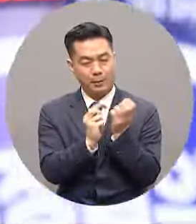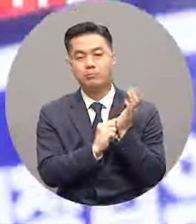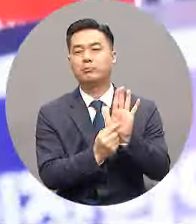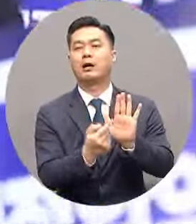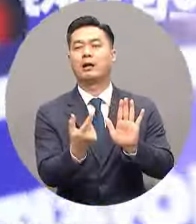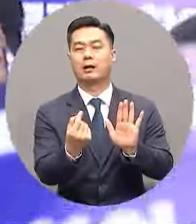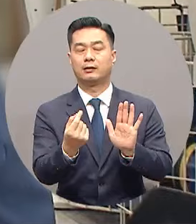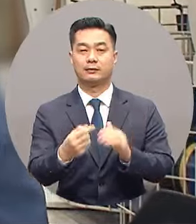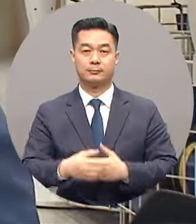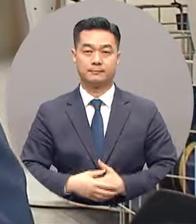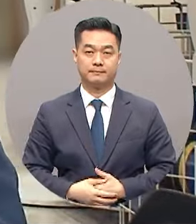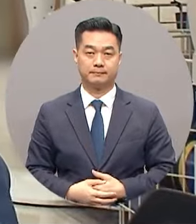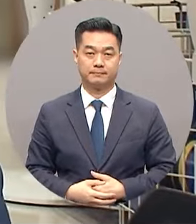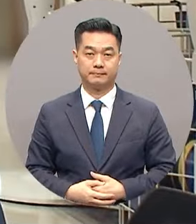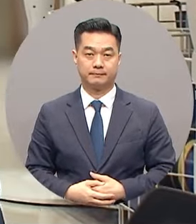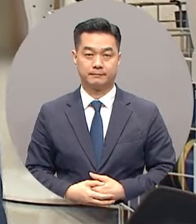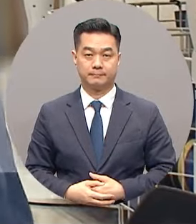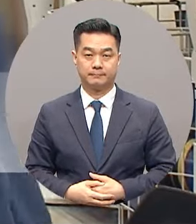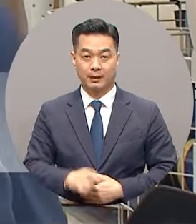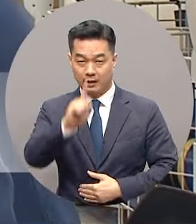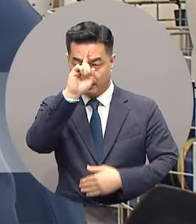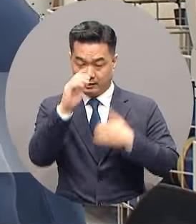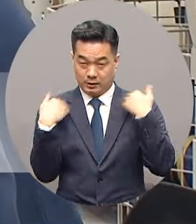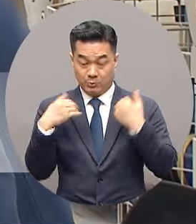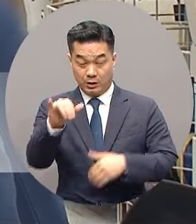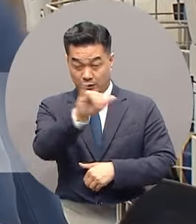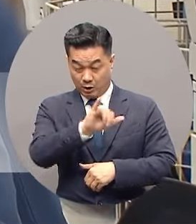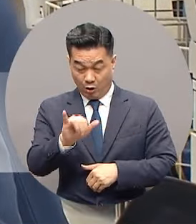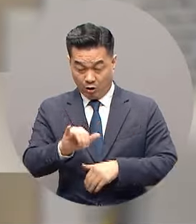수단을 강구할 것으로 전망됩니다.